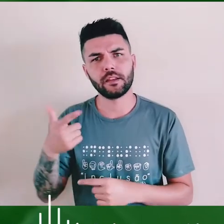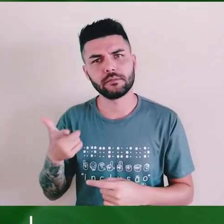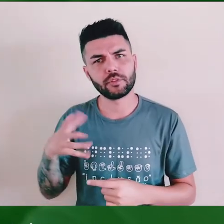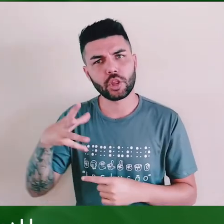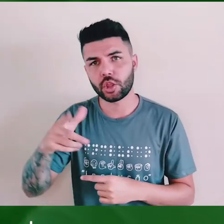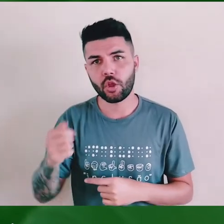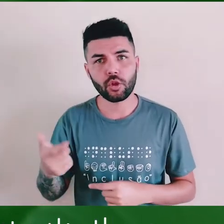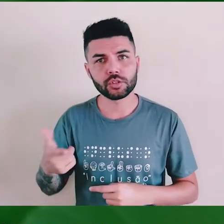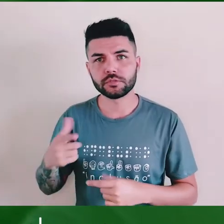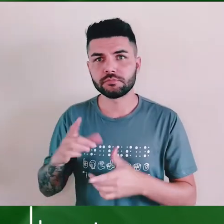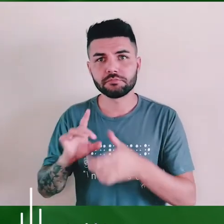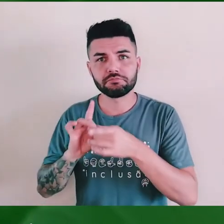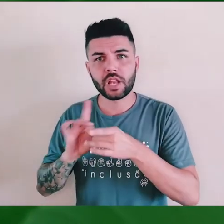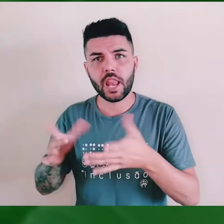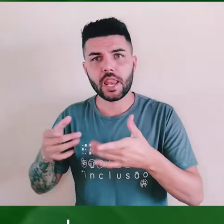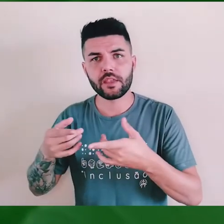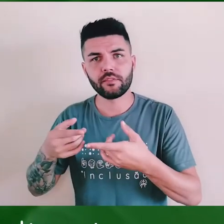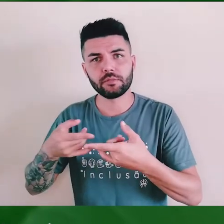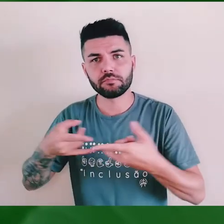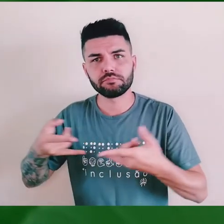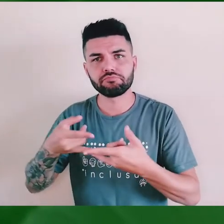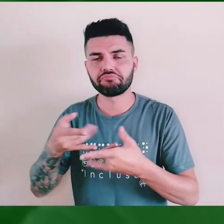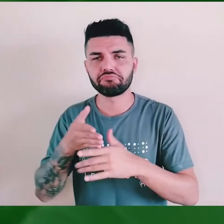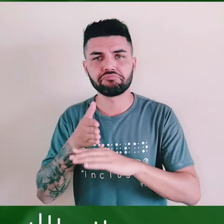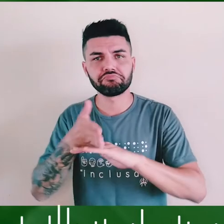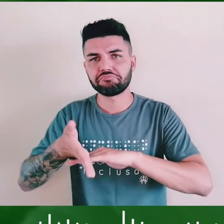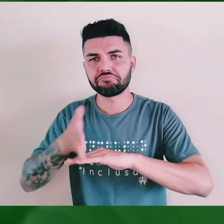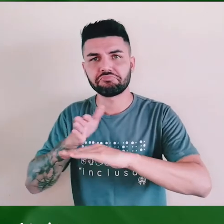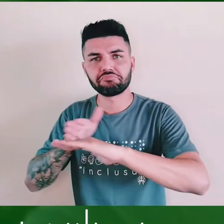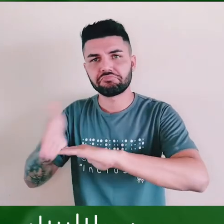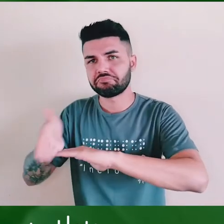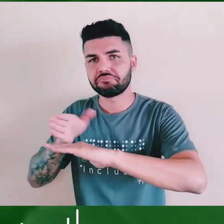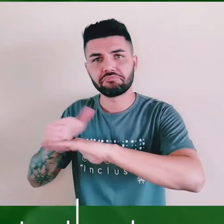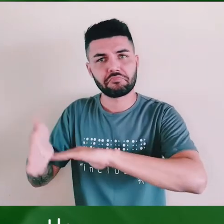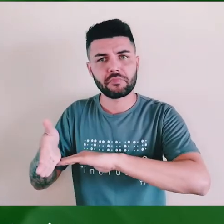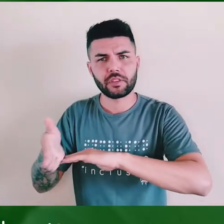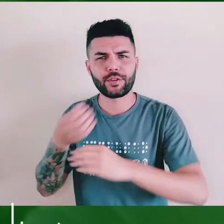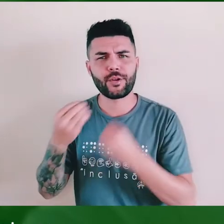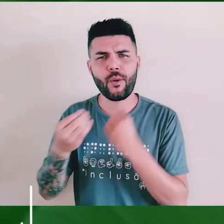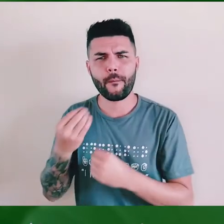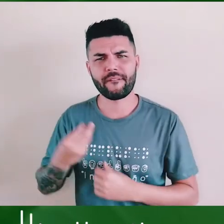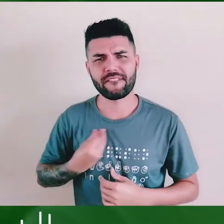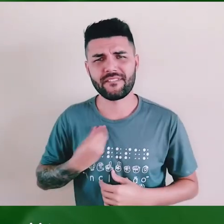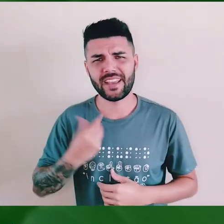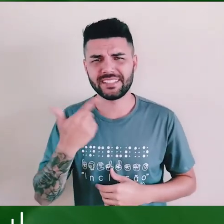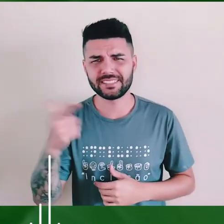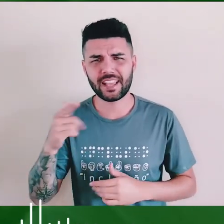dar pra viver sem jornalismo, sobretudo em tempos de pandemia. Eu vejo com muita tristeza